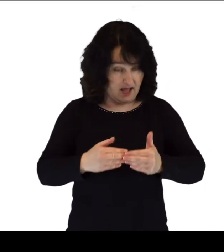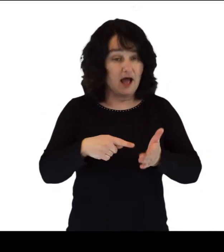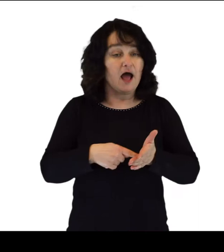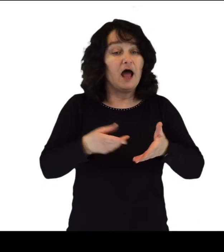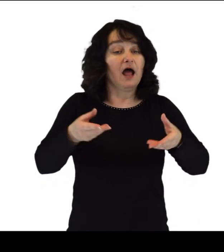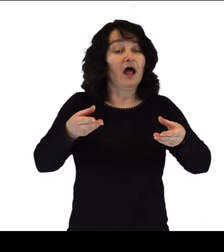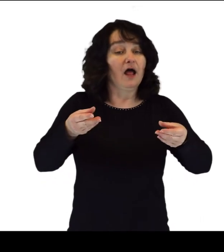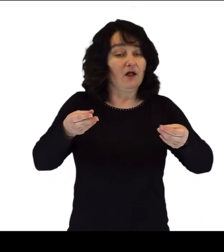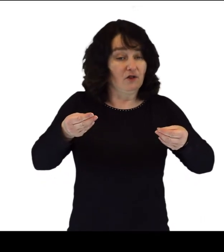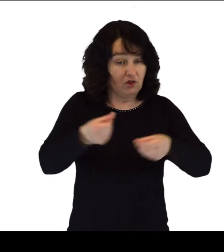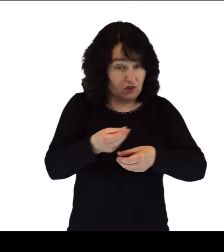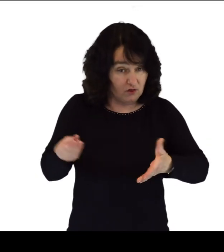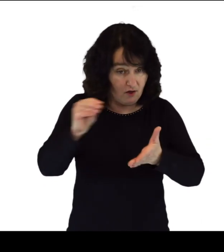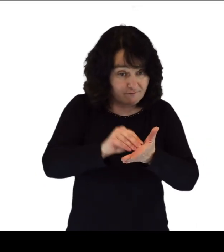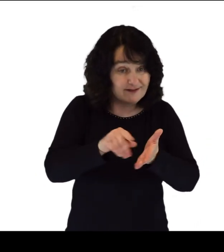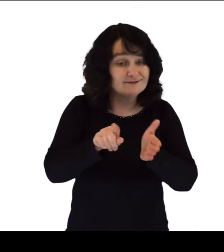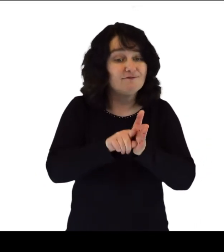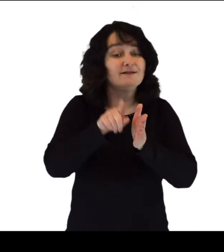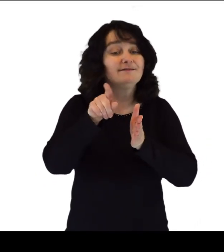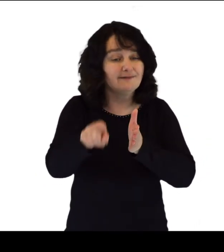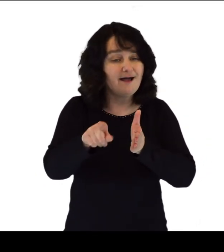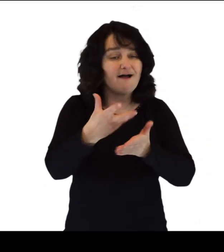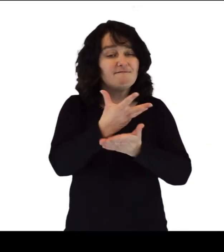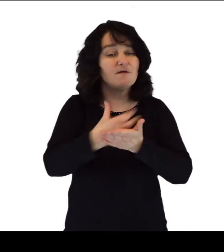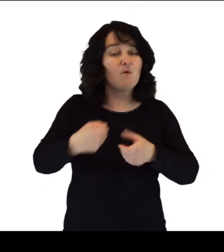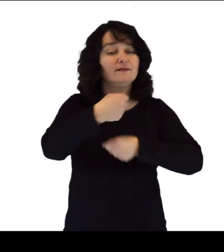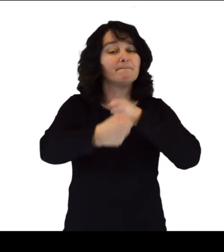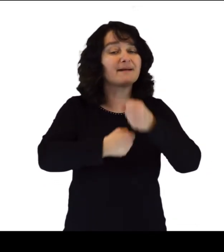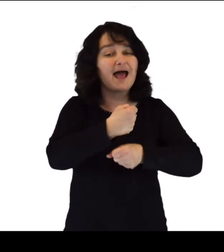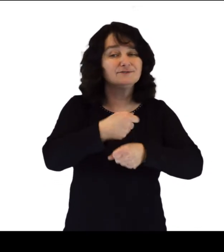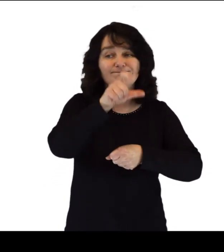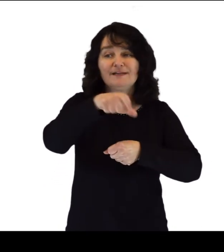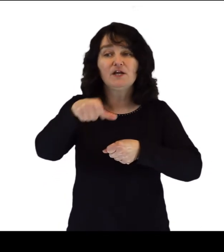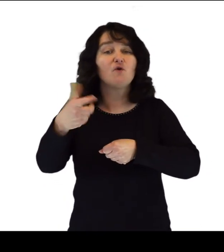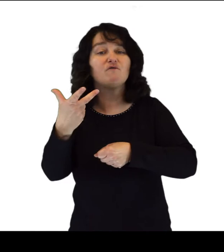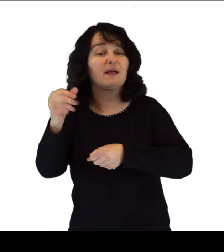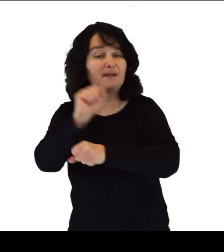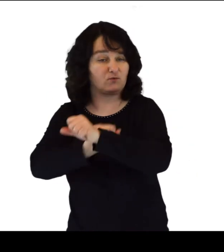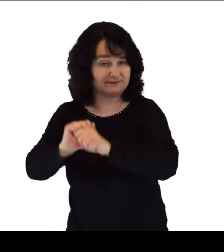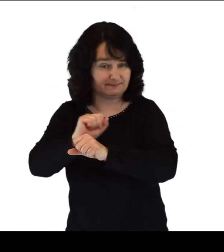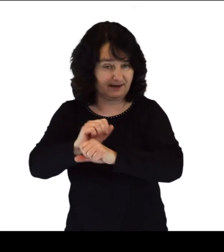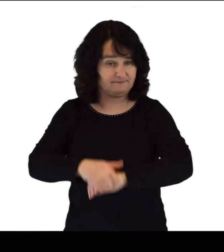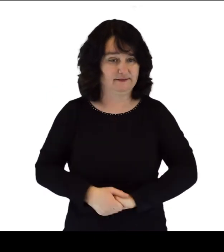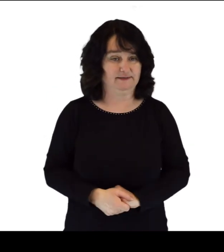Dofinansowanie do wynagrodzeń pracowników niepełnosprawnych